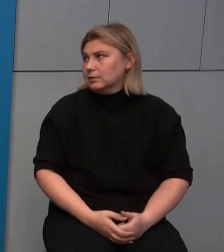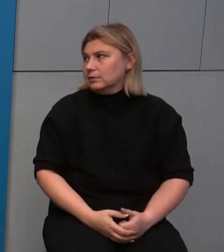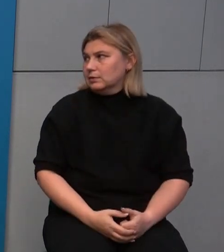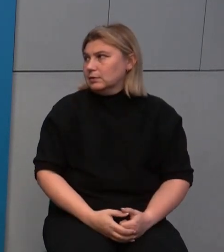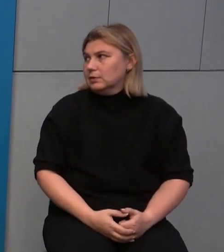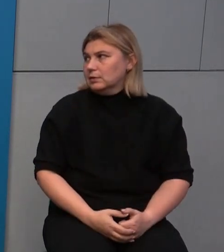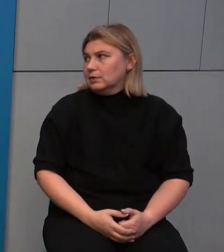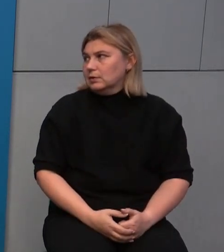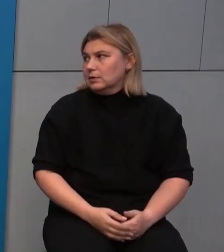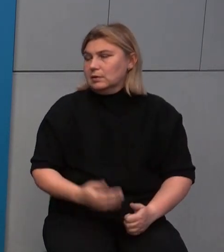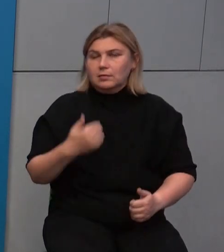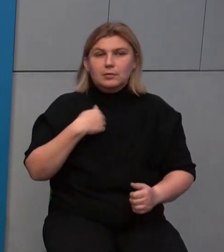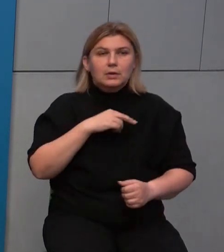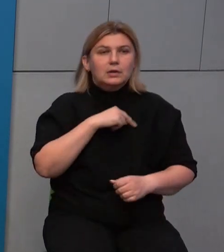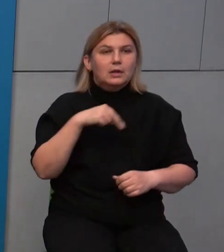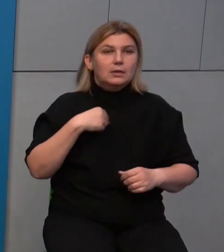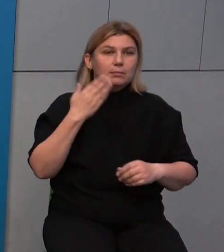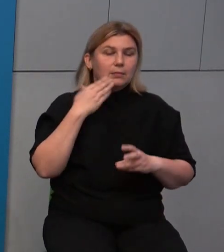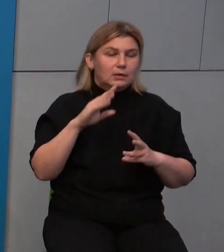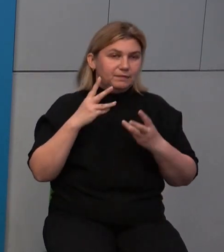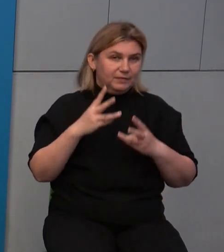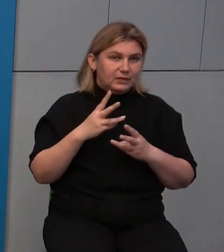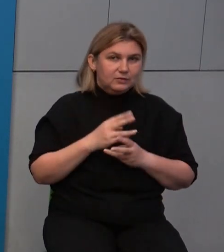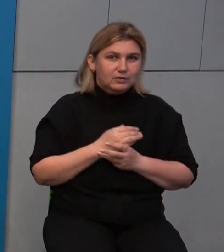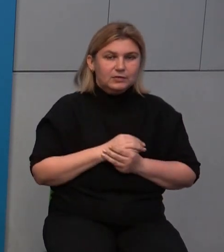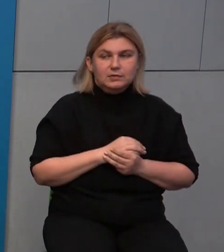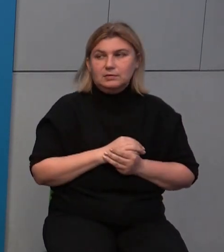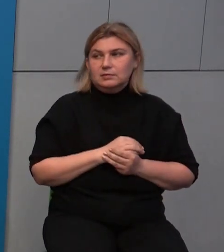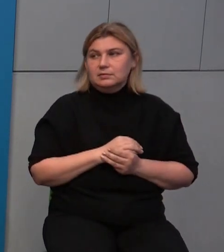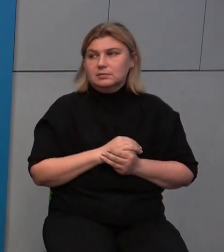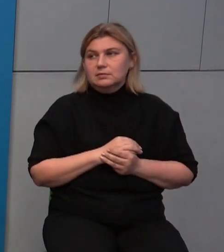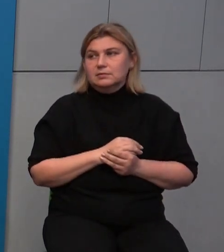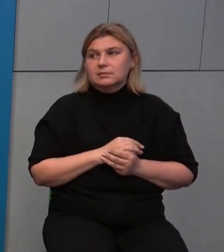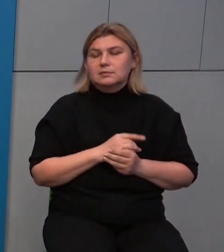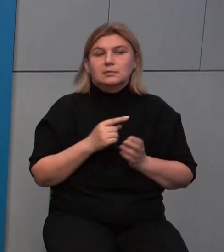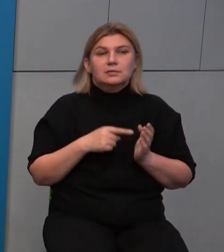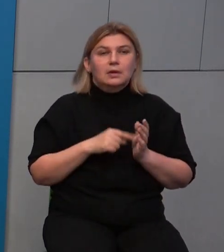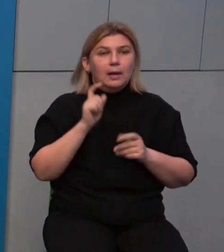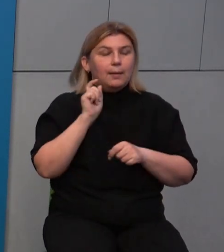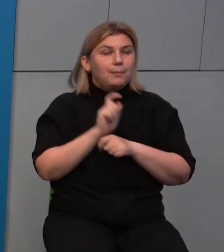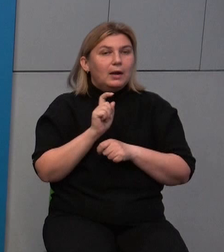To by było dla nas bardzo ważne. I tutaj pretensje o lata 80.